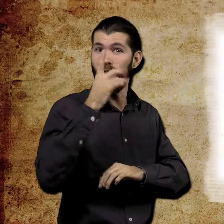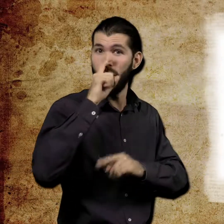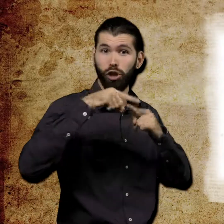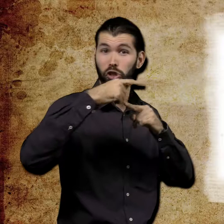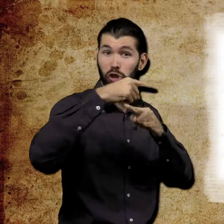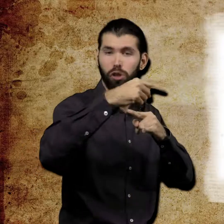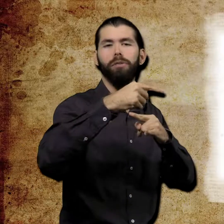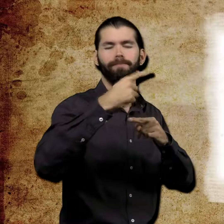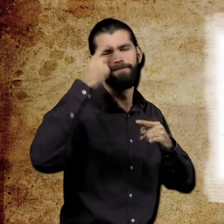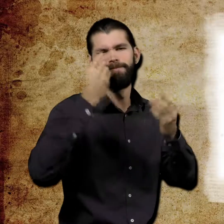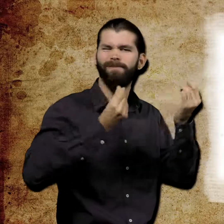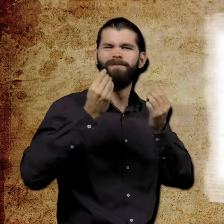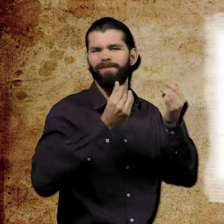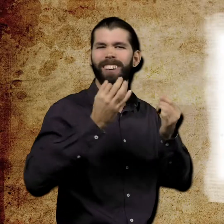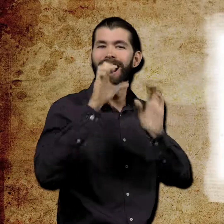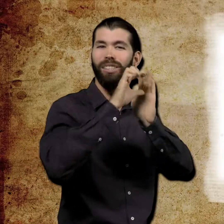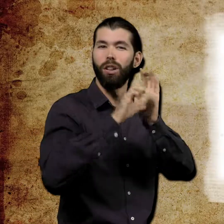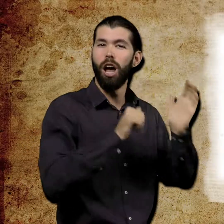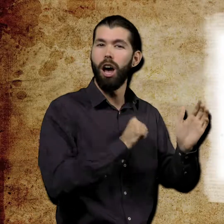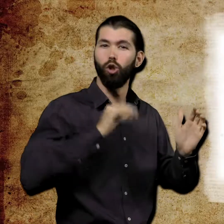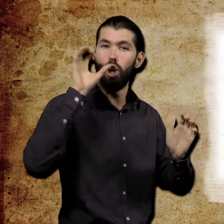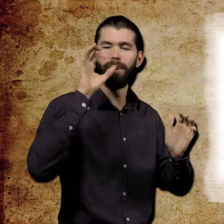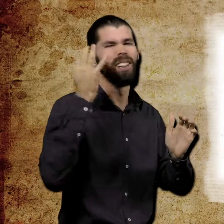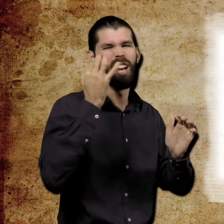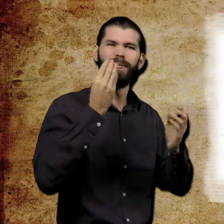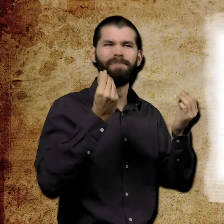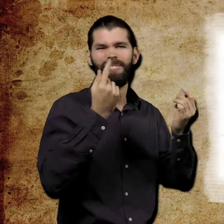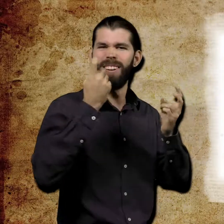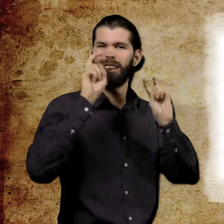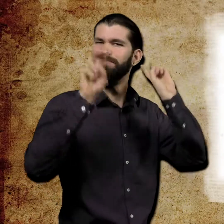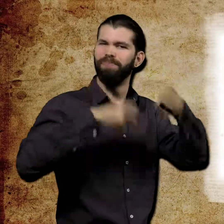i 25 anys després es va considerar que havia arribat el moment de posar al dia la norma bàsica que regia el país.